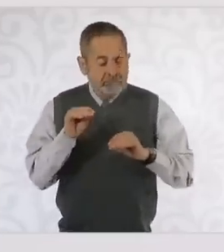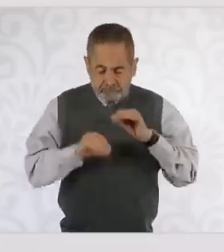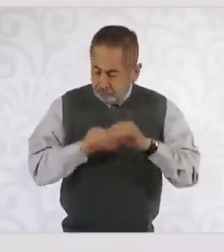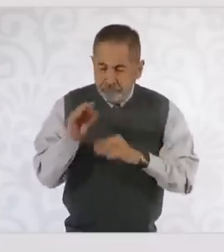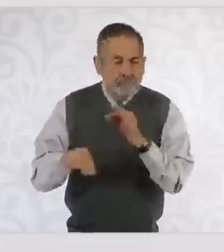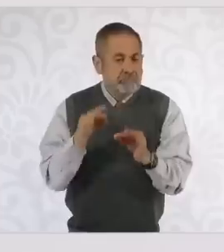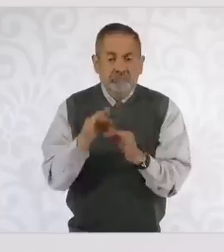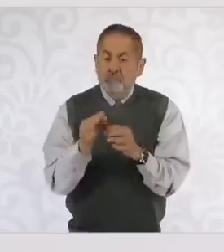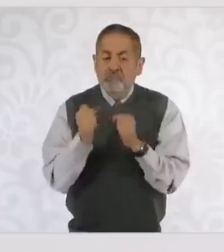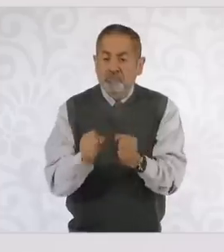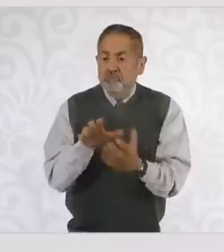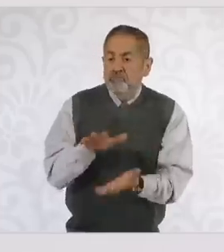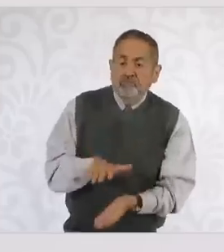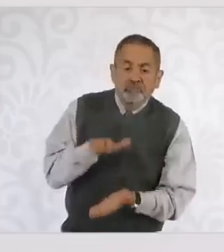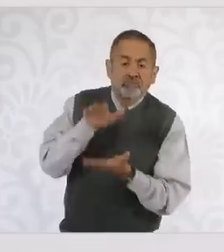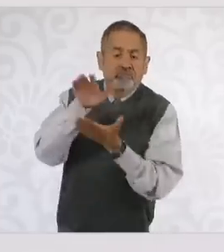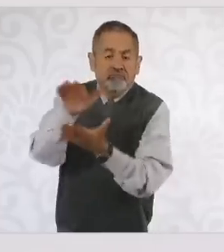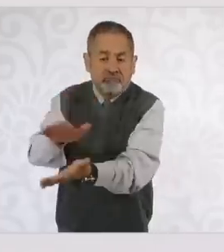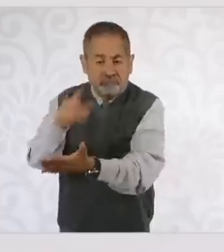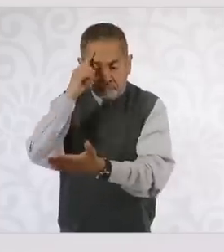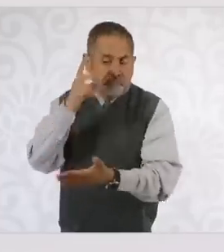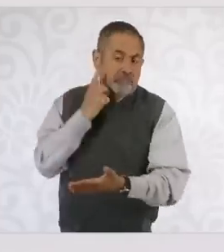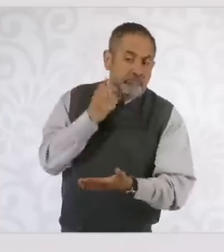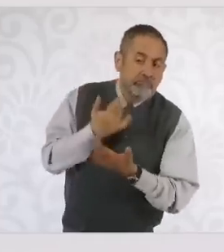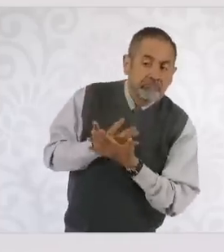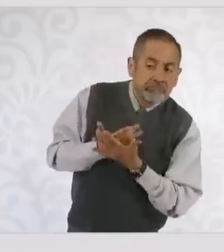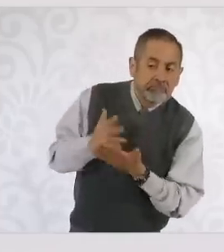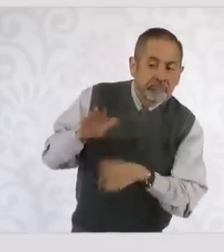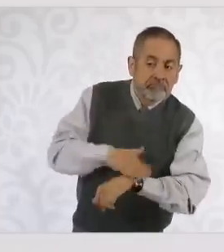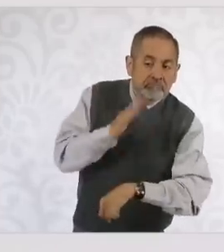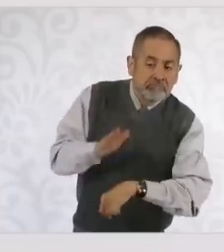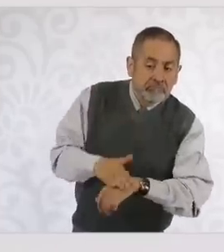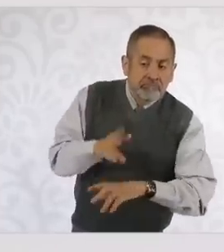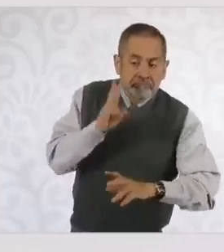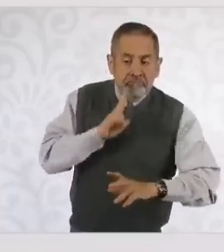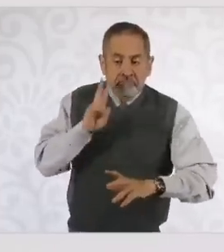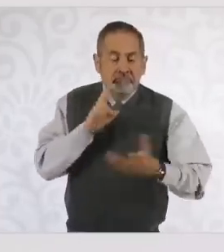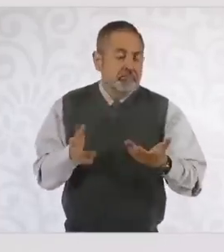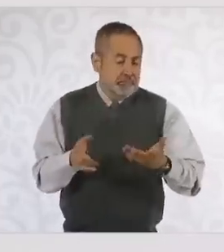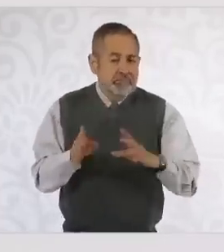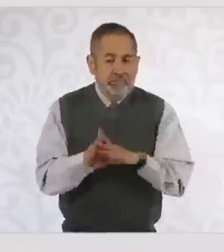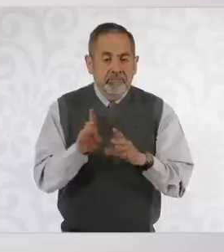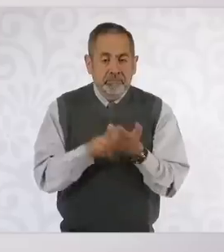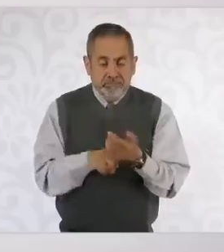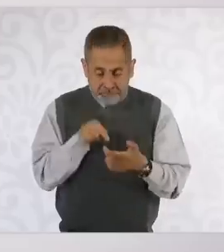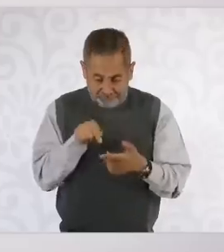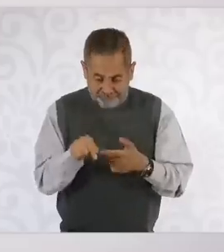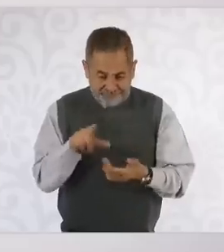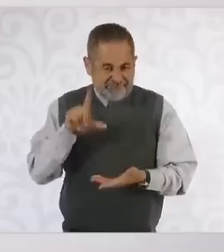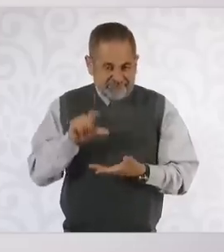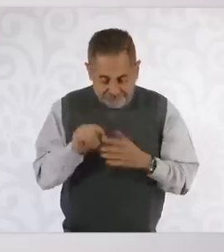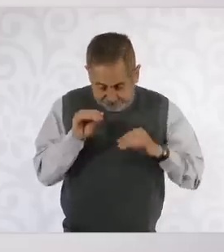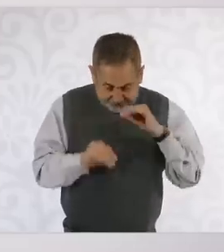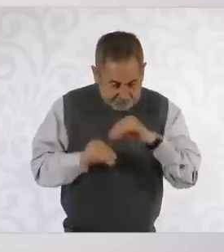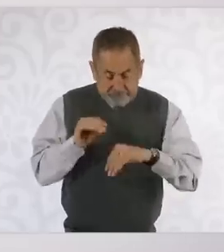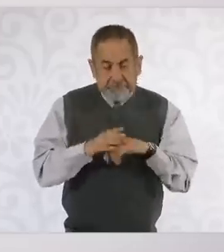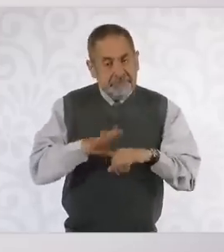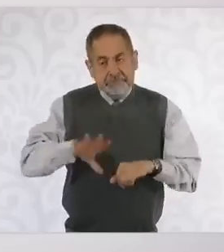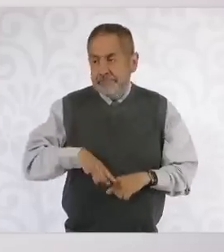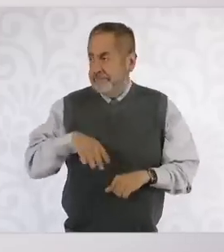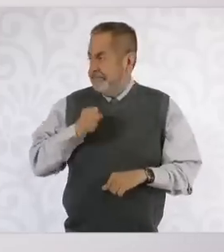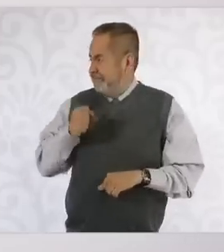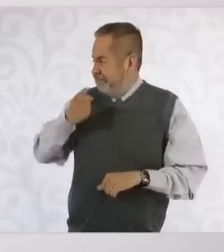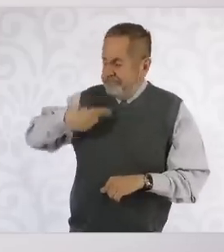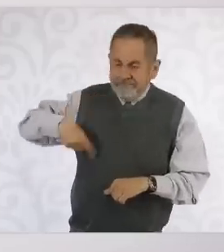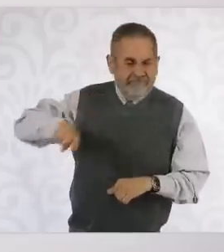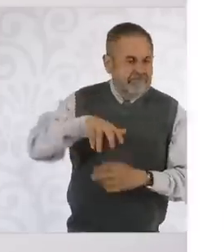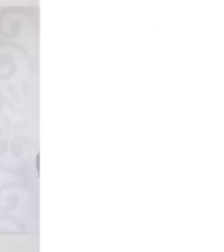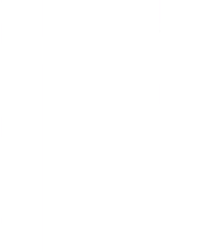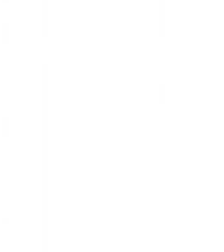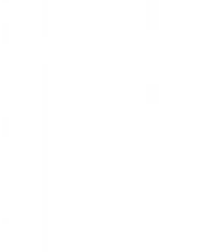se reduce el déficit Y eso implica también un un esfuerzo mayor de todo el gobierno de austeridad